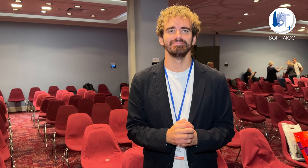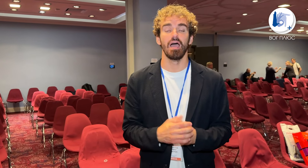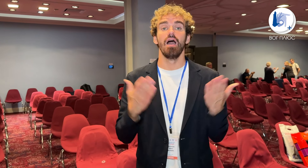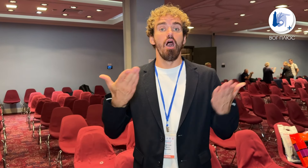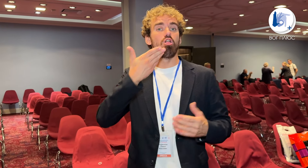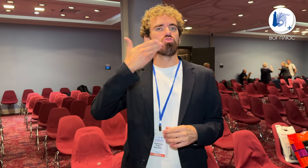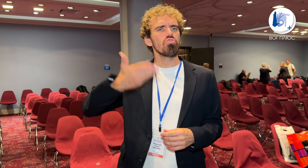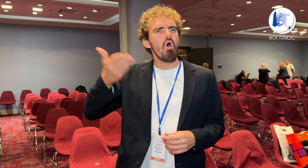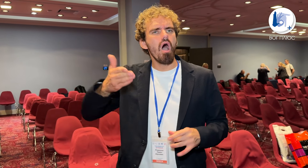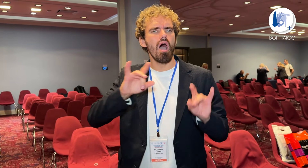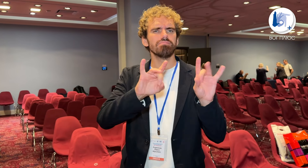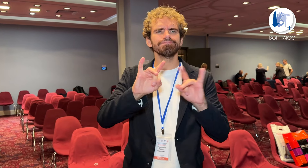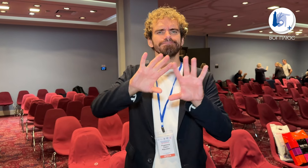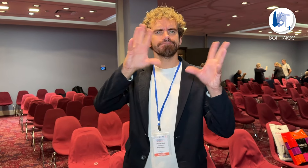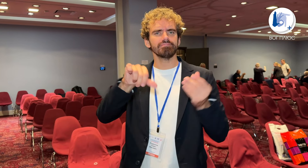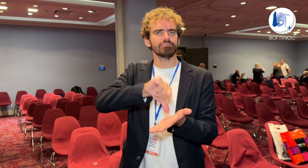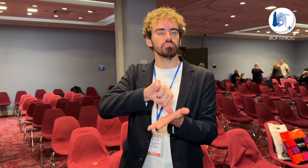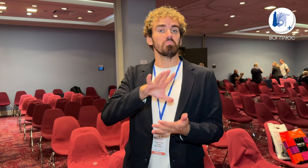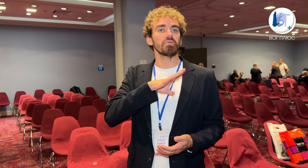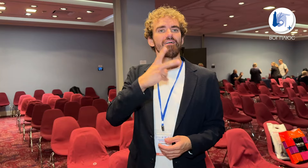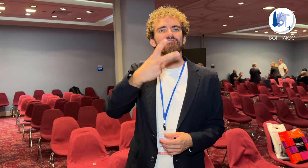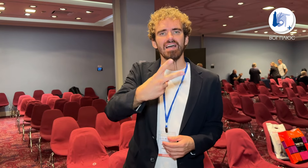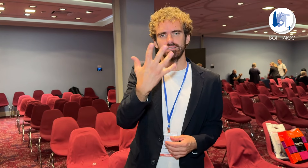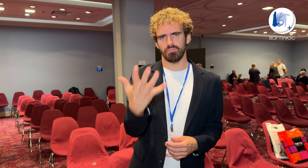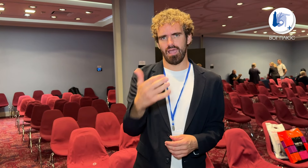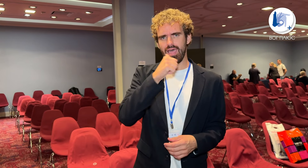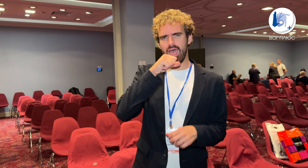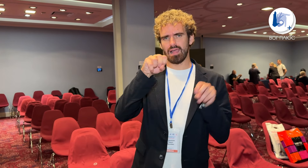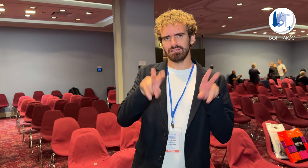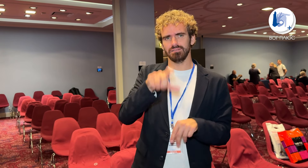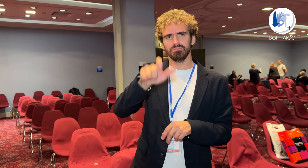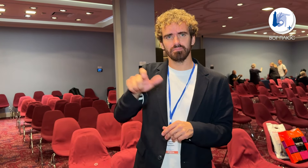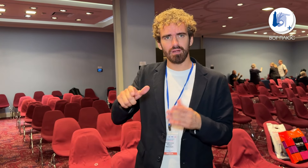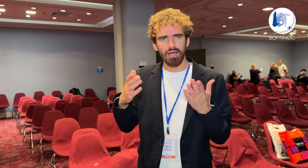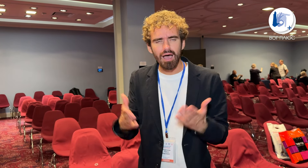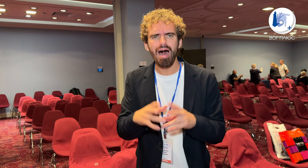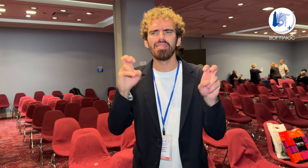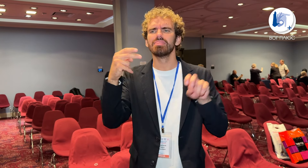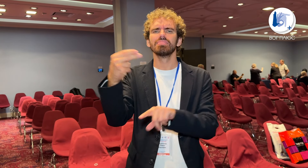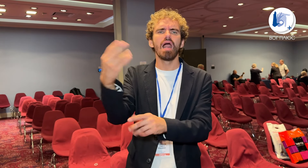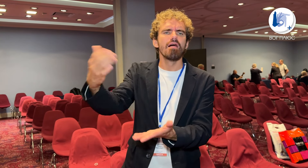С докладами выступили 25 экспертов, темы выступлений и основные тезисы